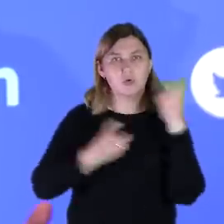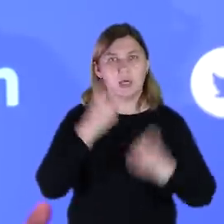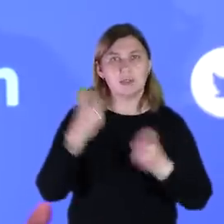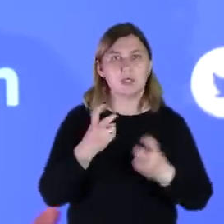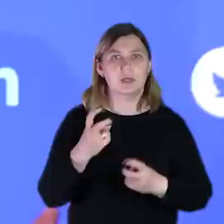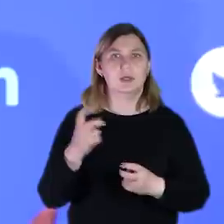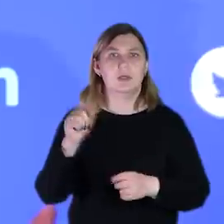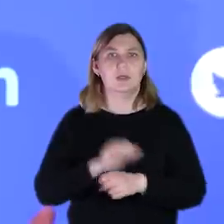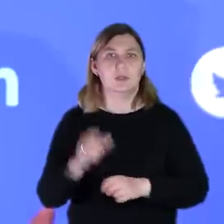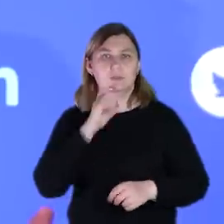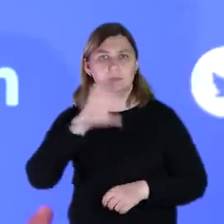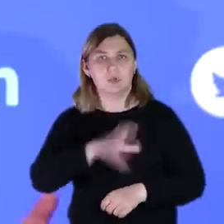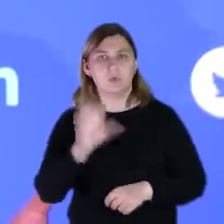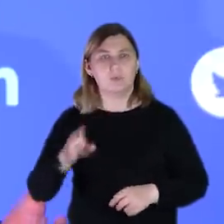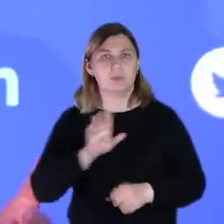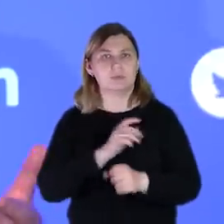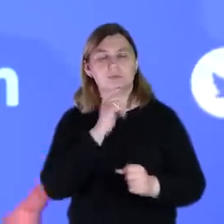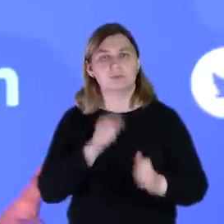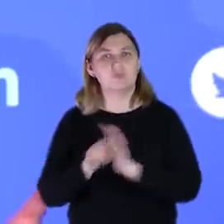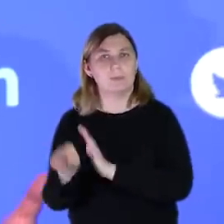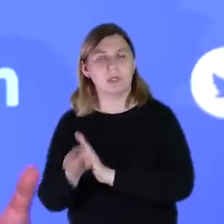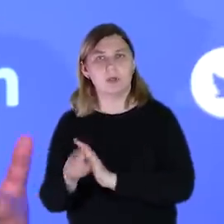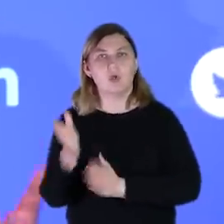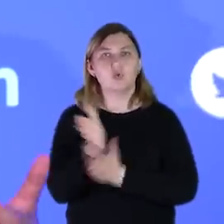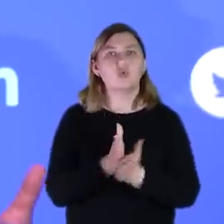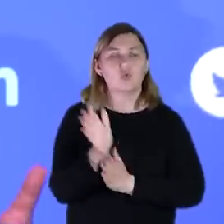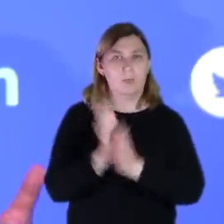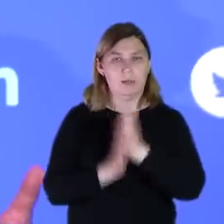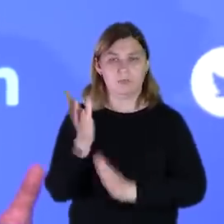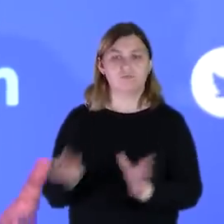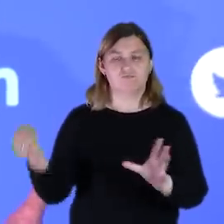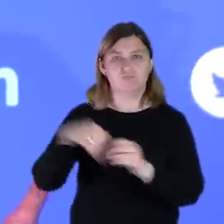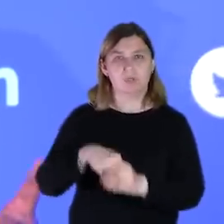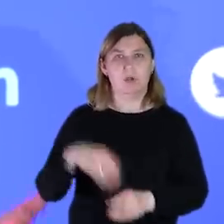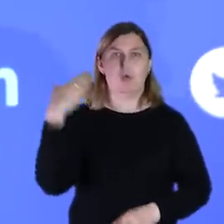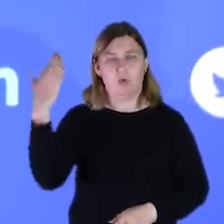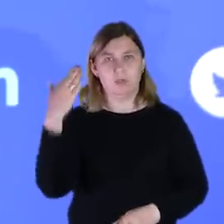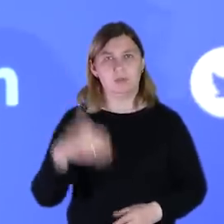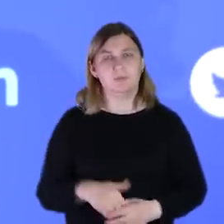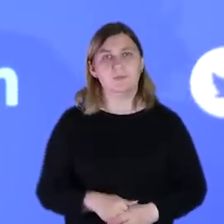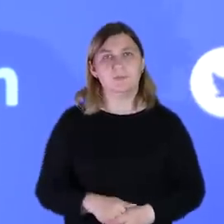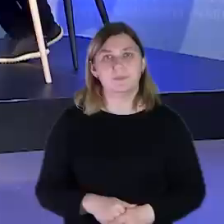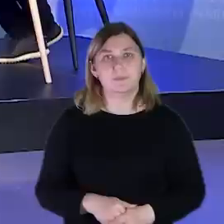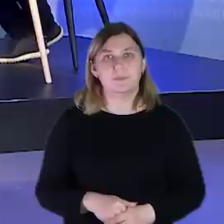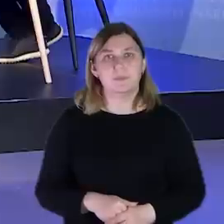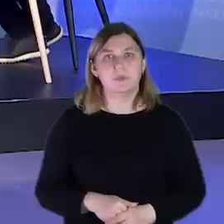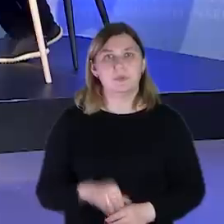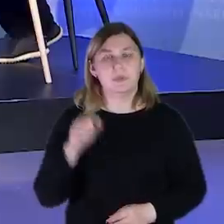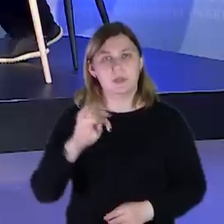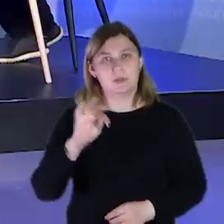ewentualnych szlaków przemytniczych. Więc służba leśna również weszła w ten zakres agentów honorowych, to pojęcie. -Teraz pan w mojej wyobraźni,